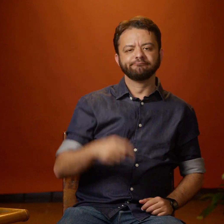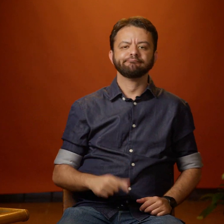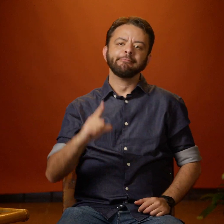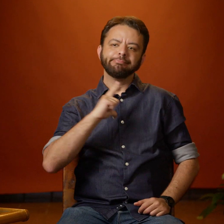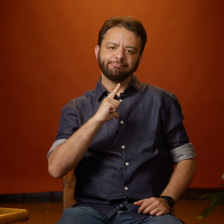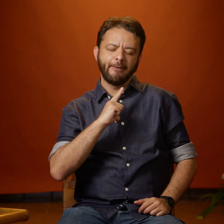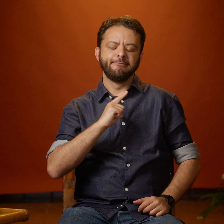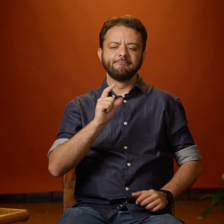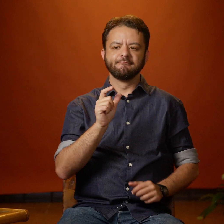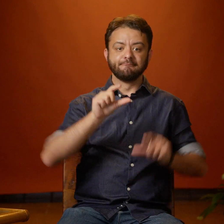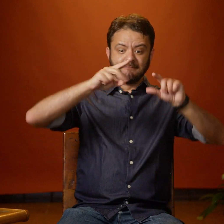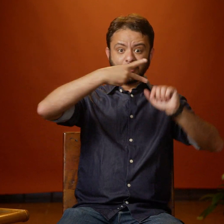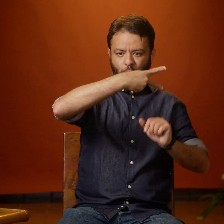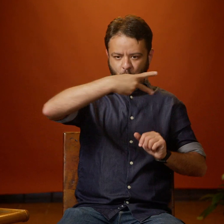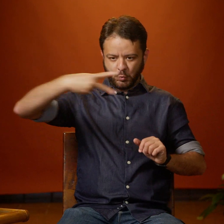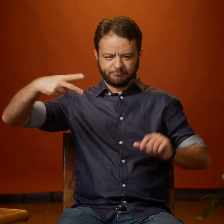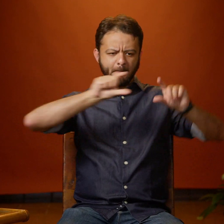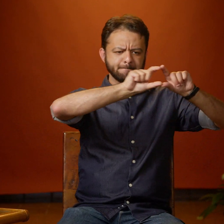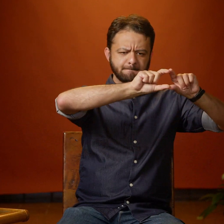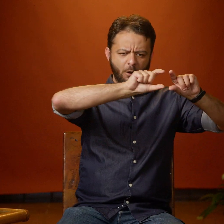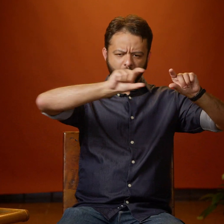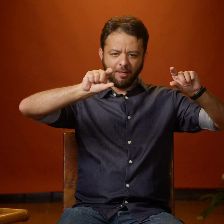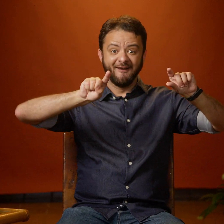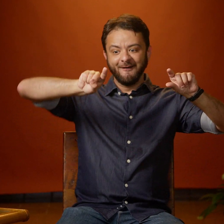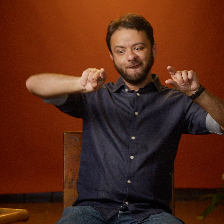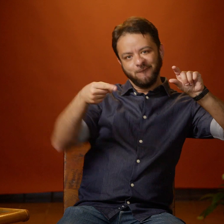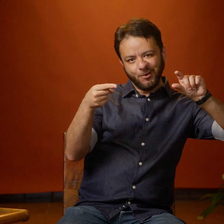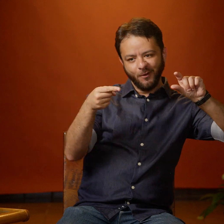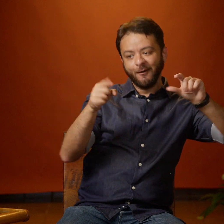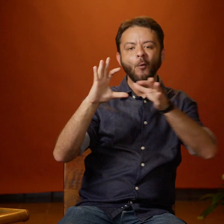quando termina a frase a gente coloca a vírgula, é outro contexto.